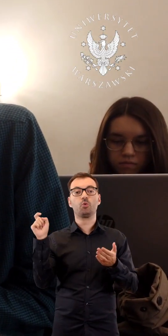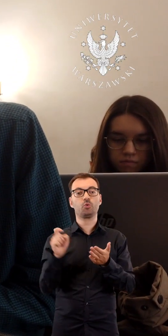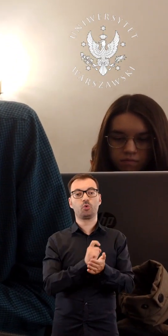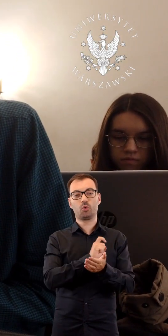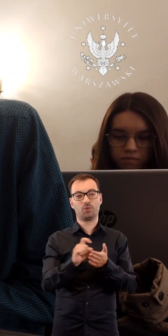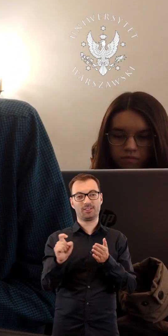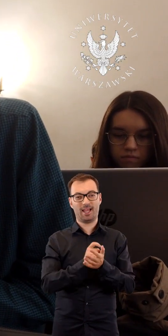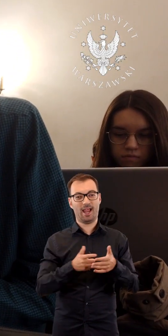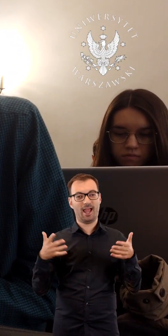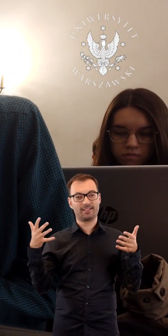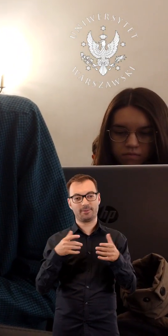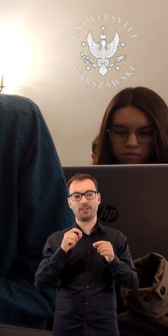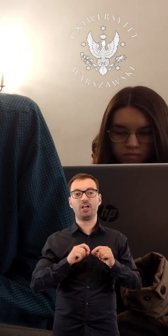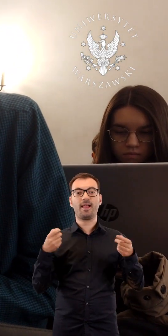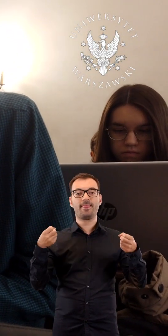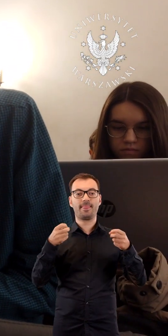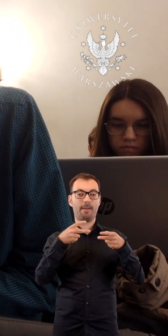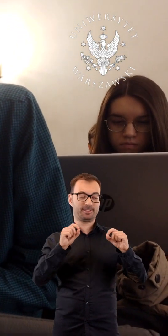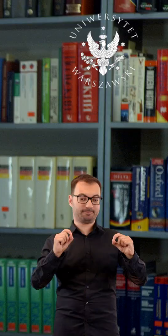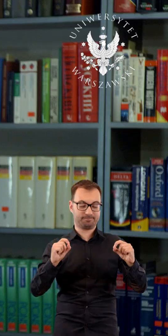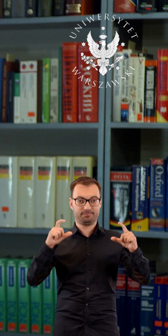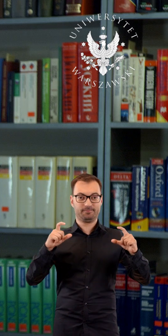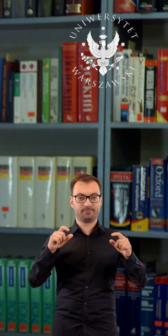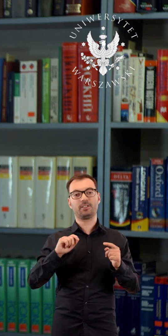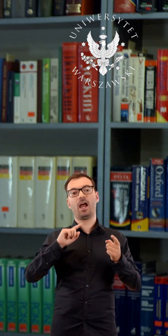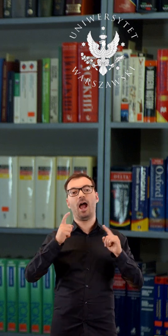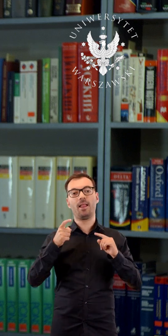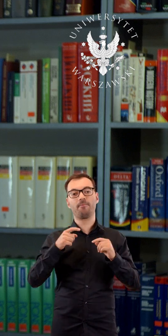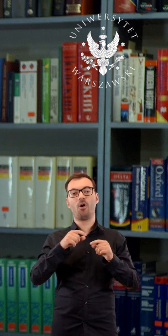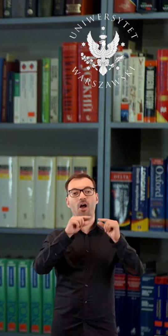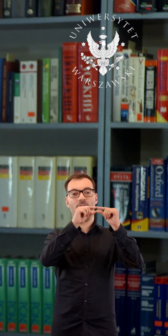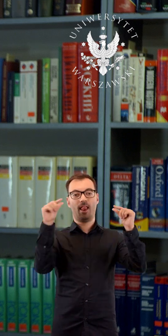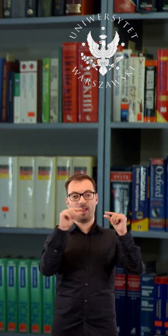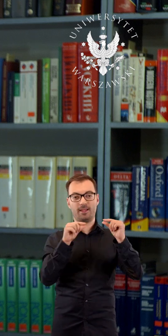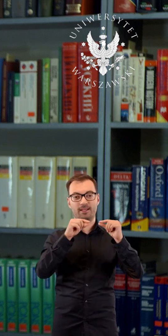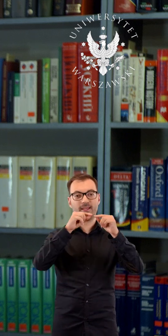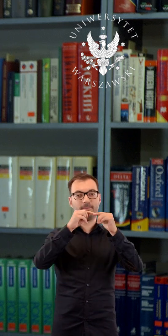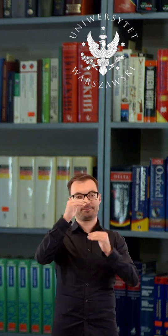może być druk arkusza egzaminacyjnego ze zmienioną wielkością czcionki czy też zmienionymi przerwami między wierszami.